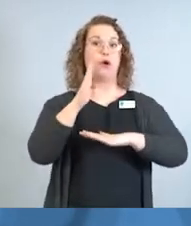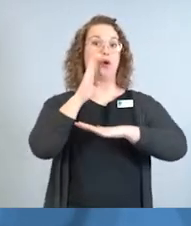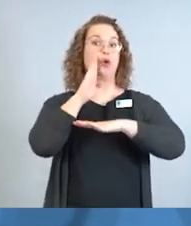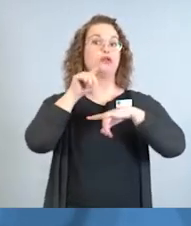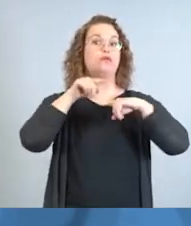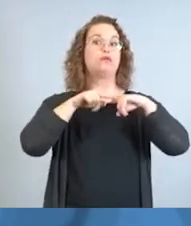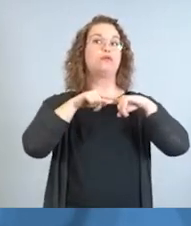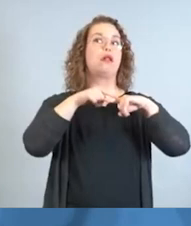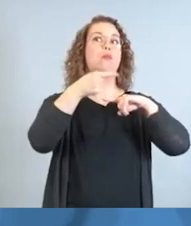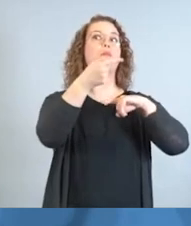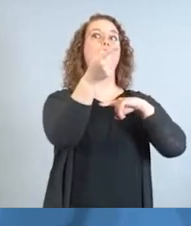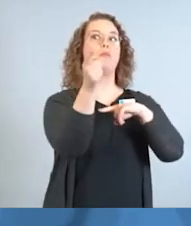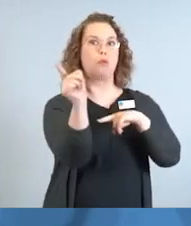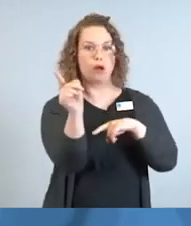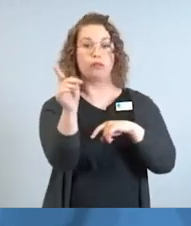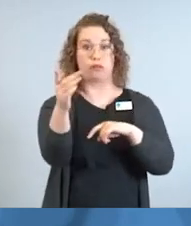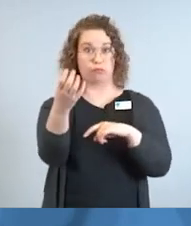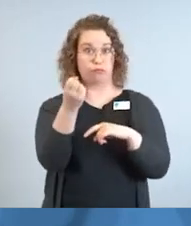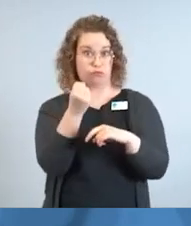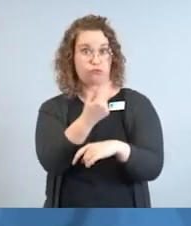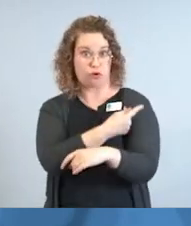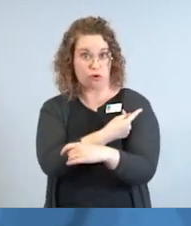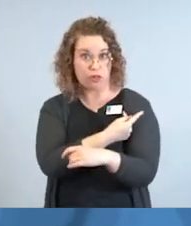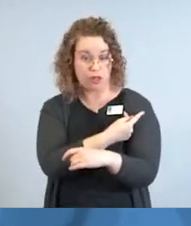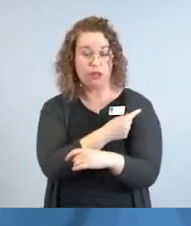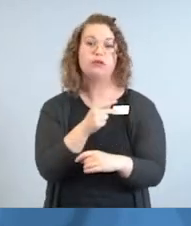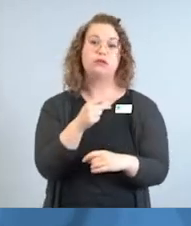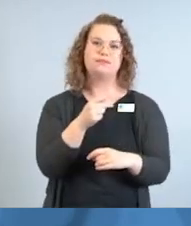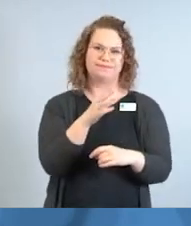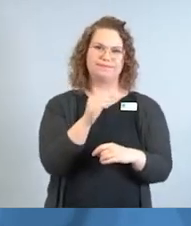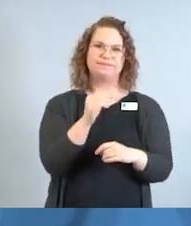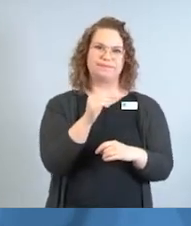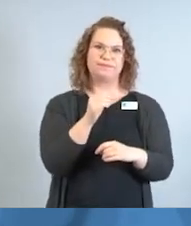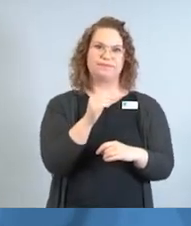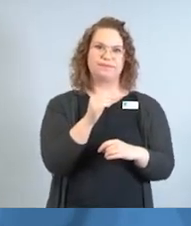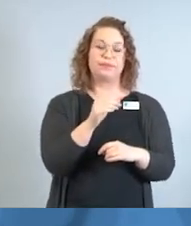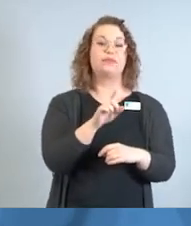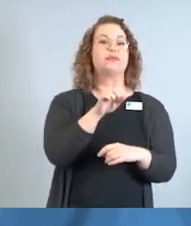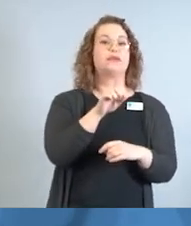Ensisijaisesti jokainen saa rokotuksen omassa kotikunnassaan.